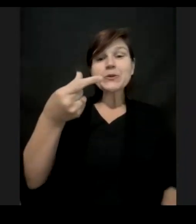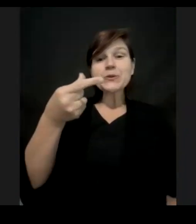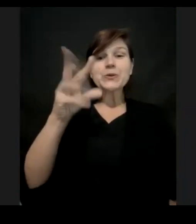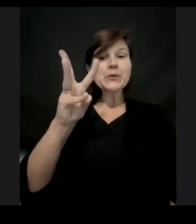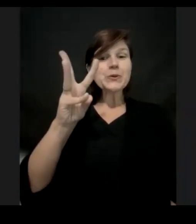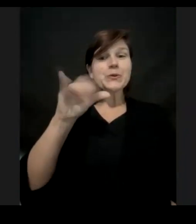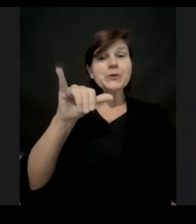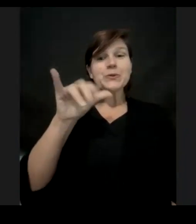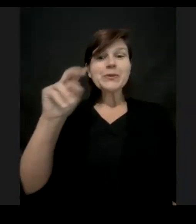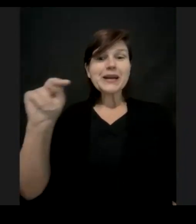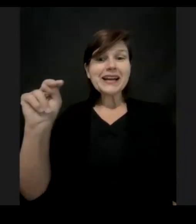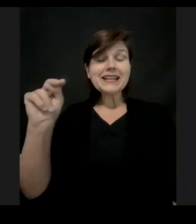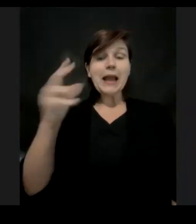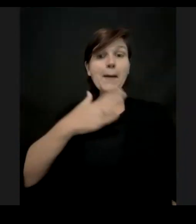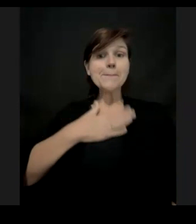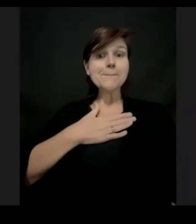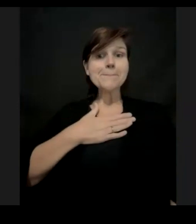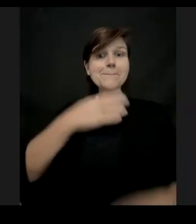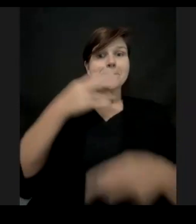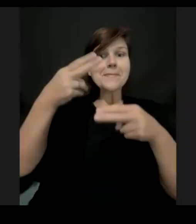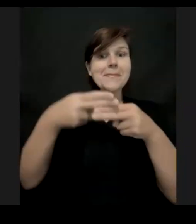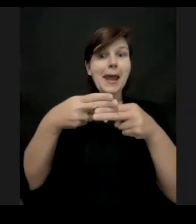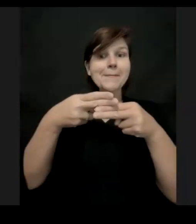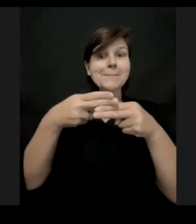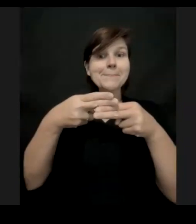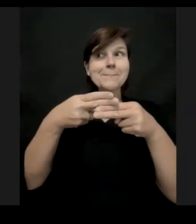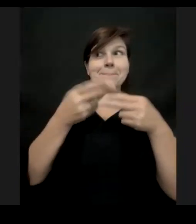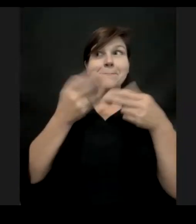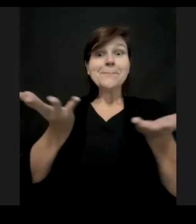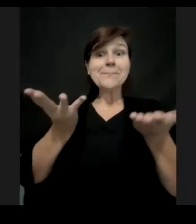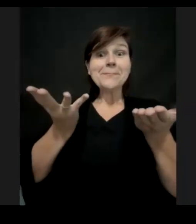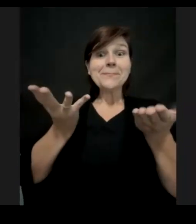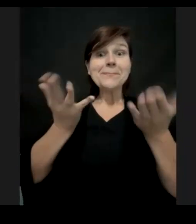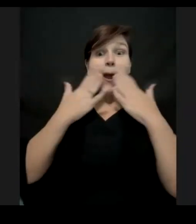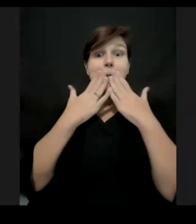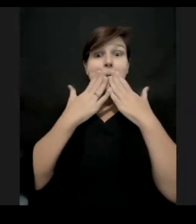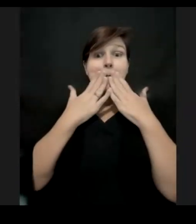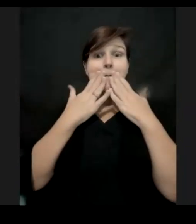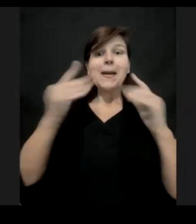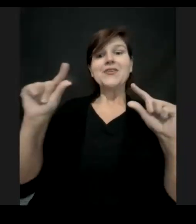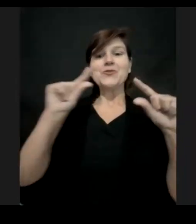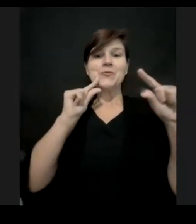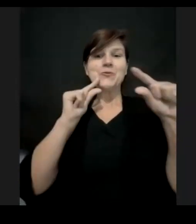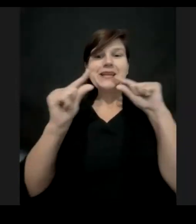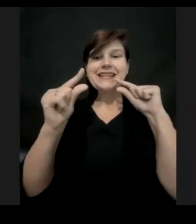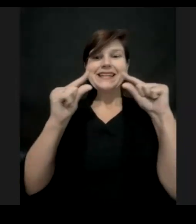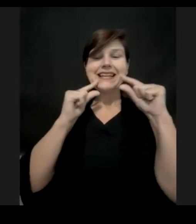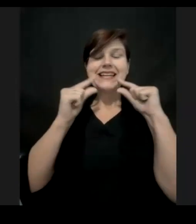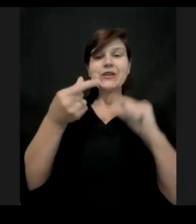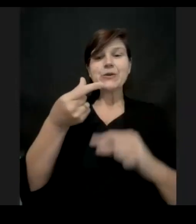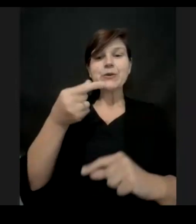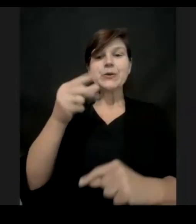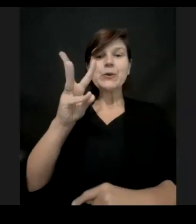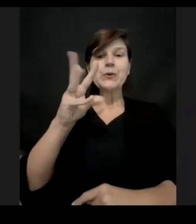My name [gasp] is… [gasp] A-Gwyn Gwyn Gwyn Gwyn, Gwynnie, Gwyn Gwyn.